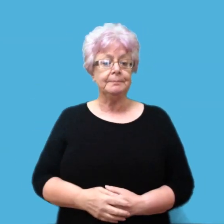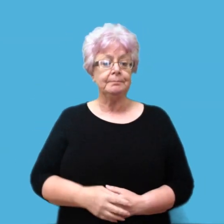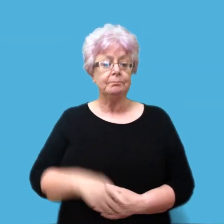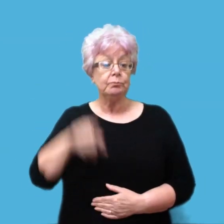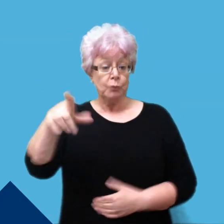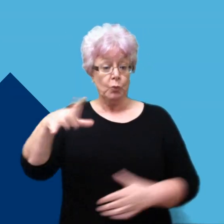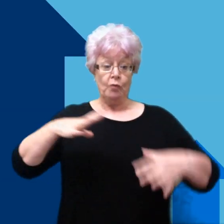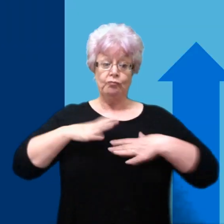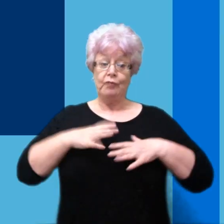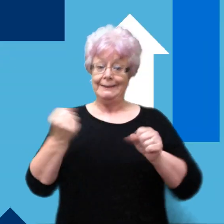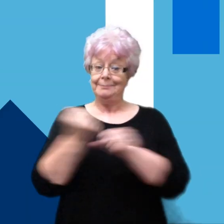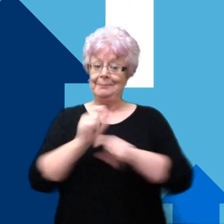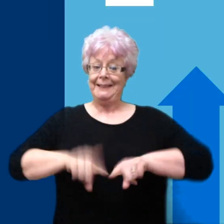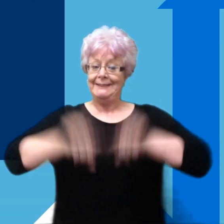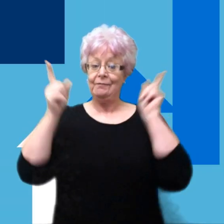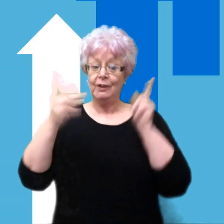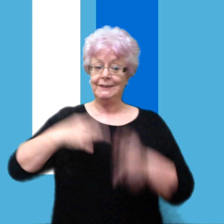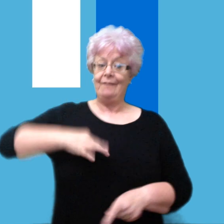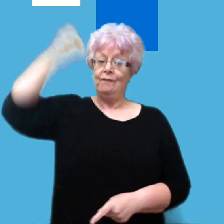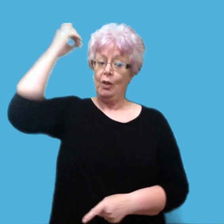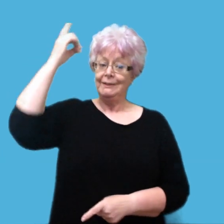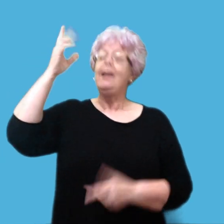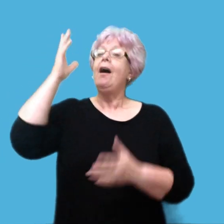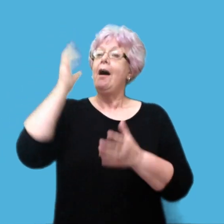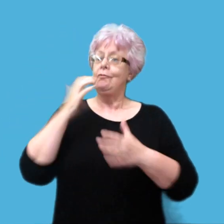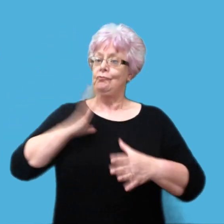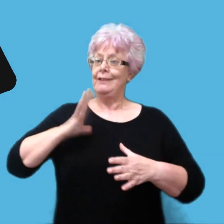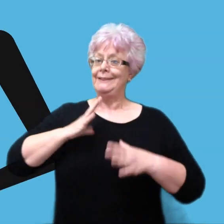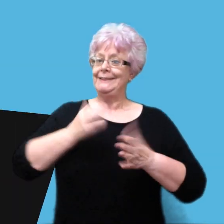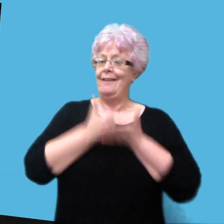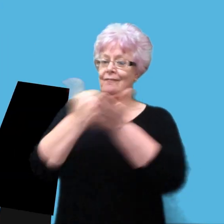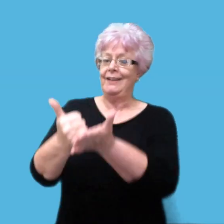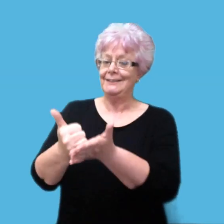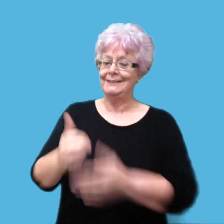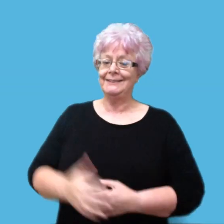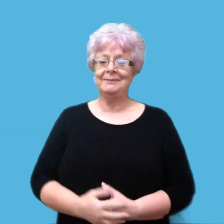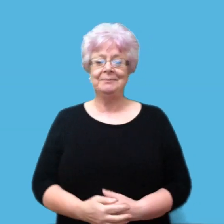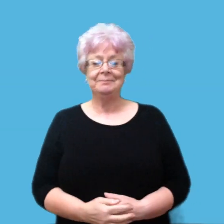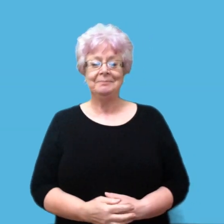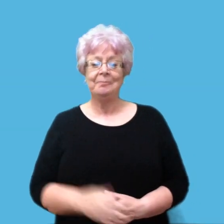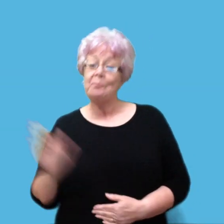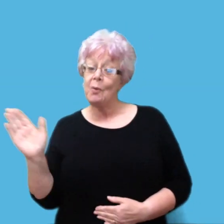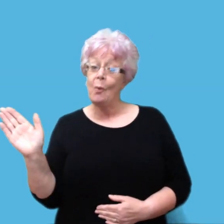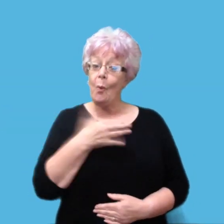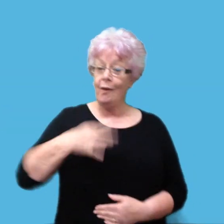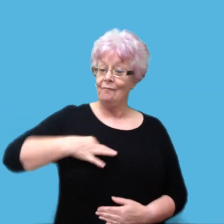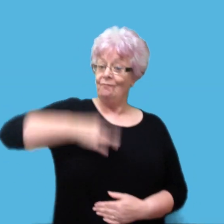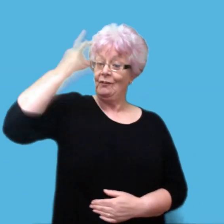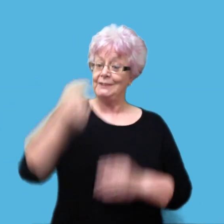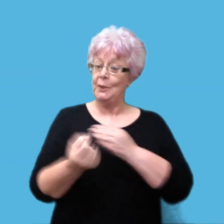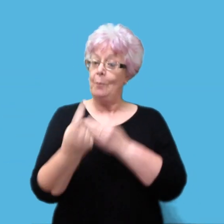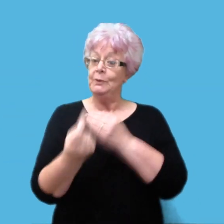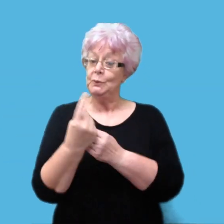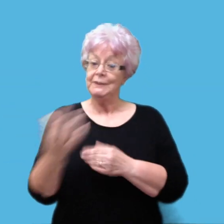yna rydym yma i'ch cyfeirio i’r man cywir. Mae'r holl gyfleoedd gwirfoddoli i'w gweld ar